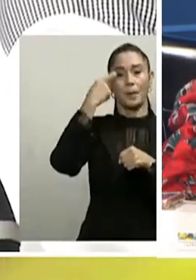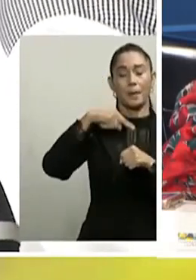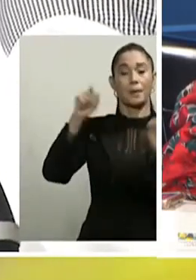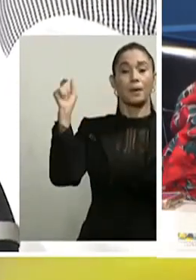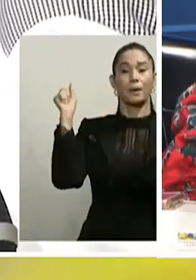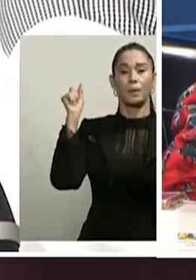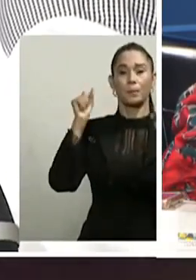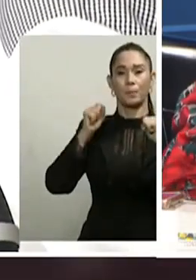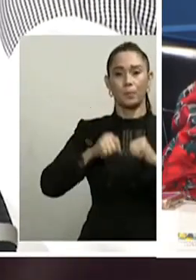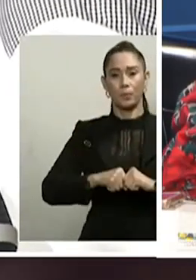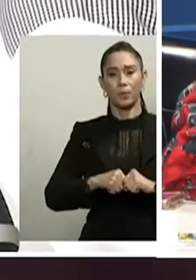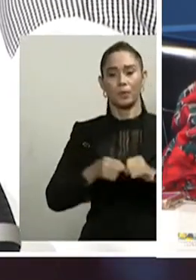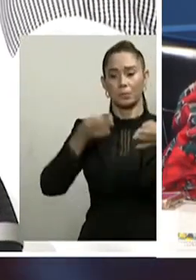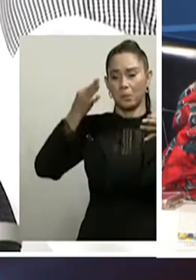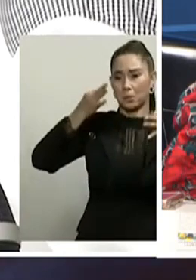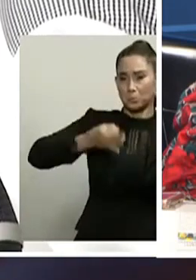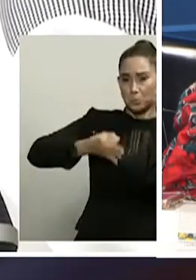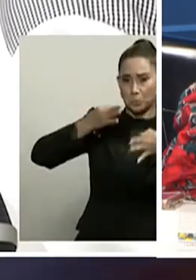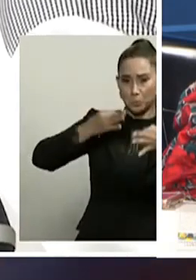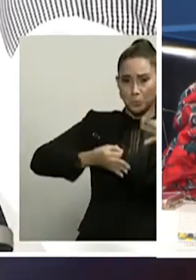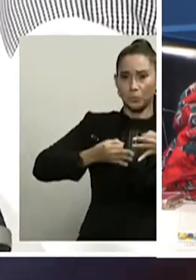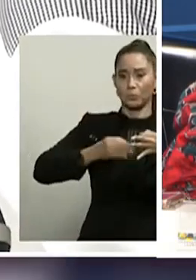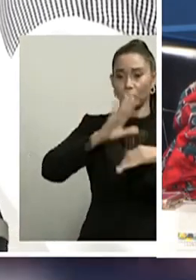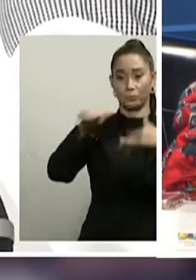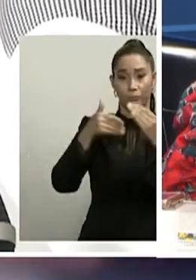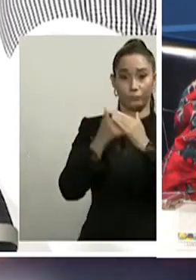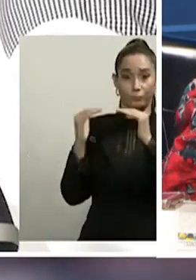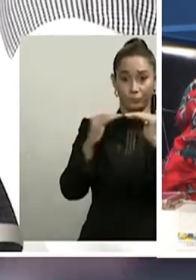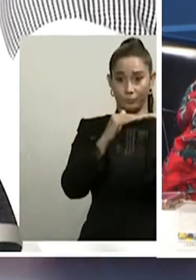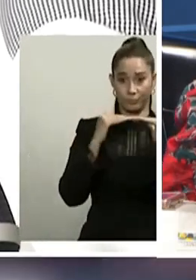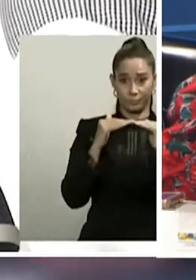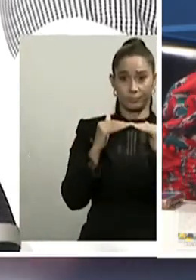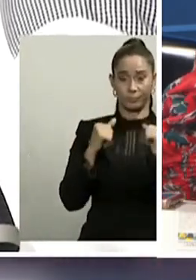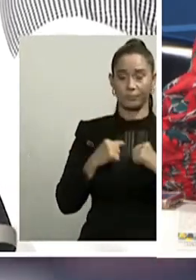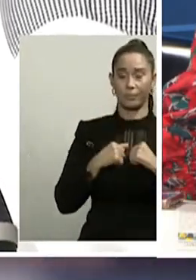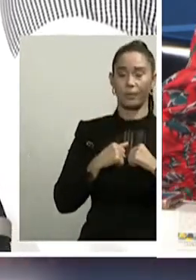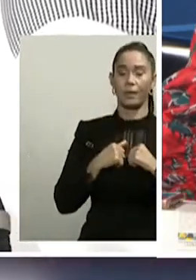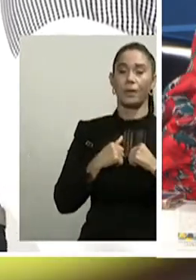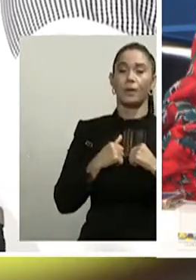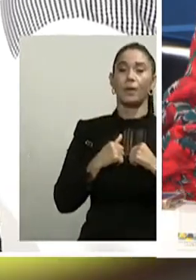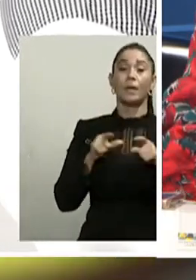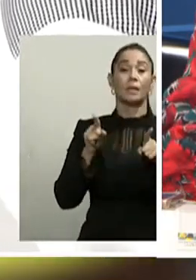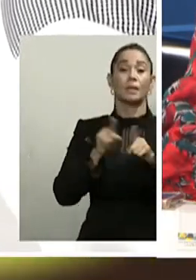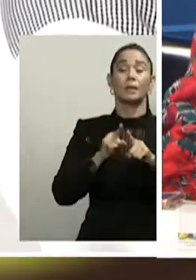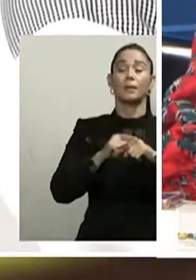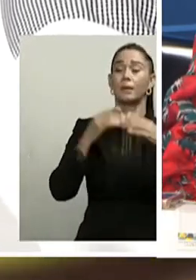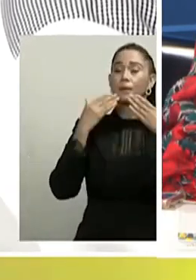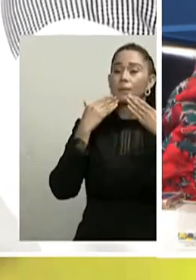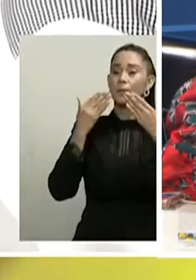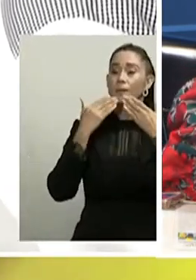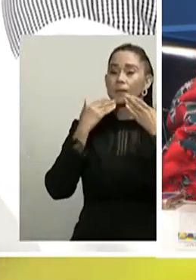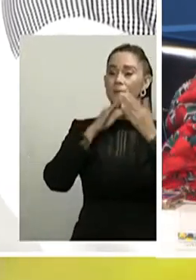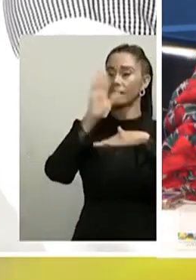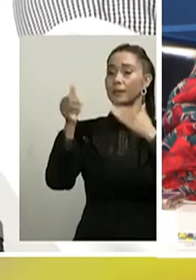gobierno lo que hace aquí es una parte como de mediador porque verdad es gobierno y el aumento